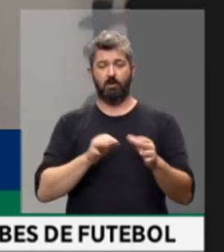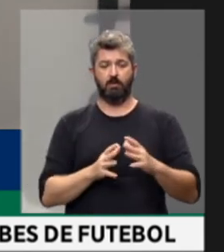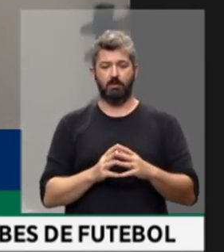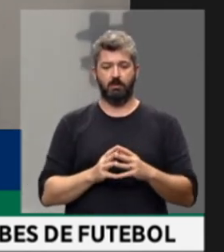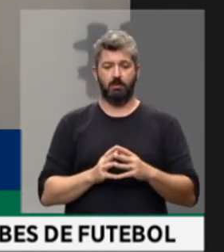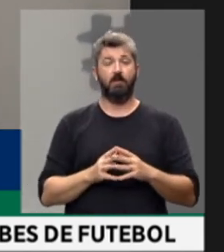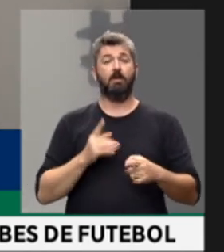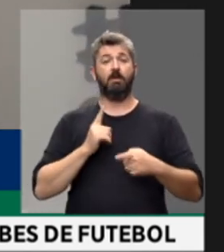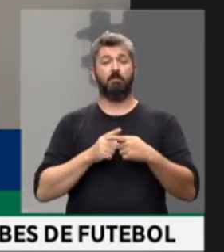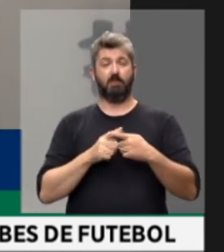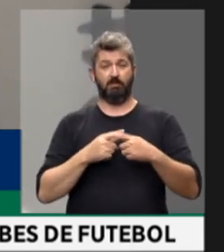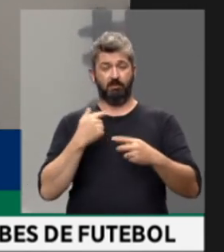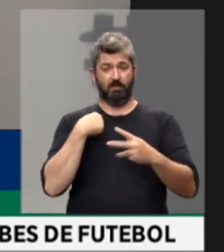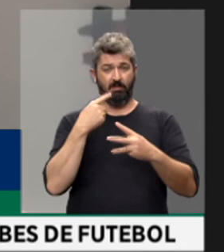VIERAM AÍ DO SENADO. O SENADOR, O RELATOR MARCELO